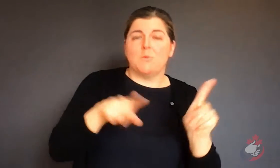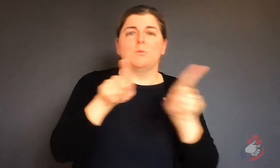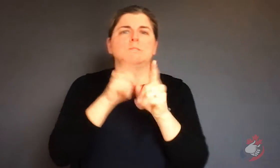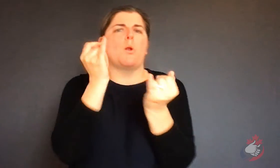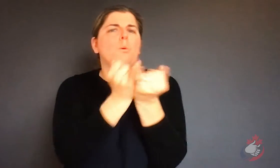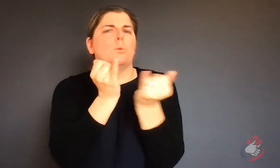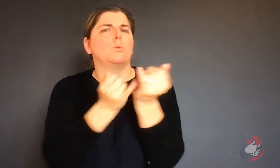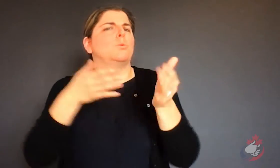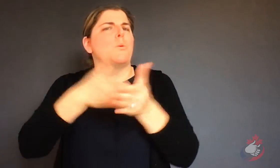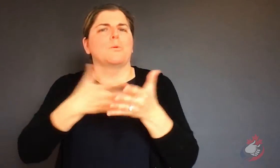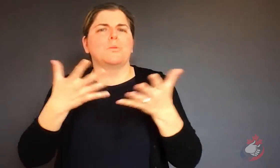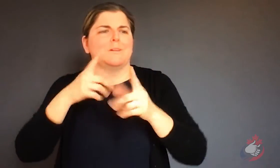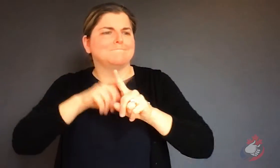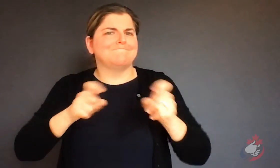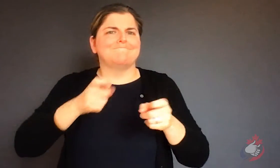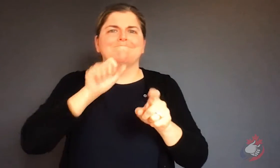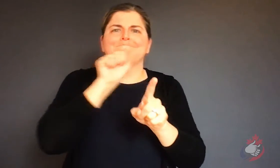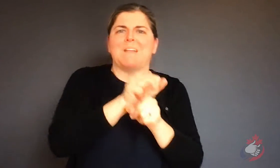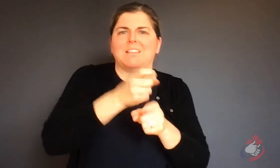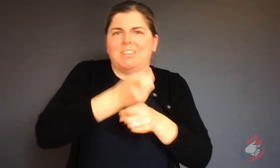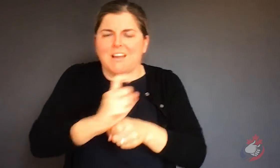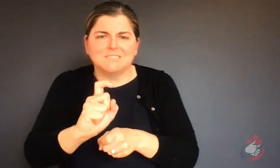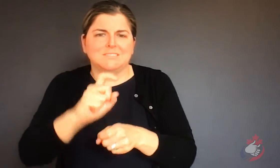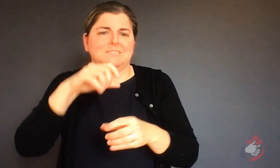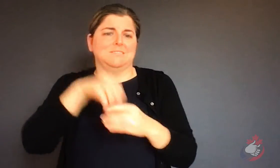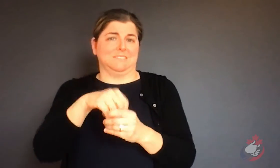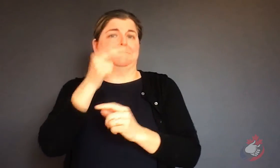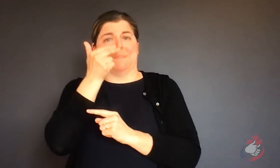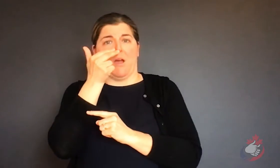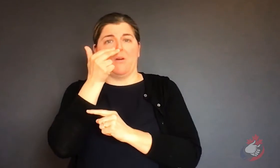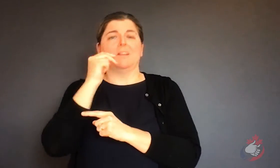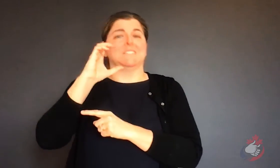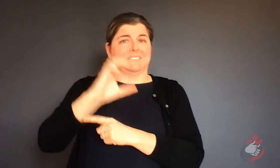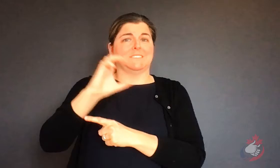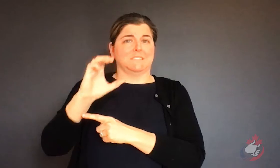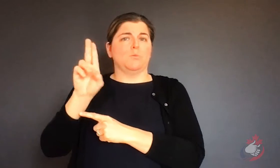et contrer la maltraitance dans le sport,